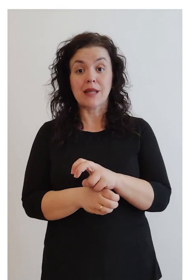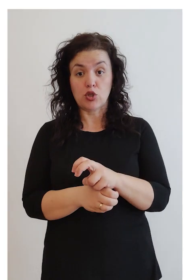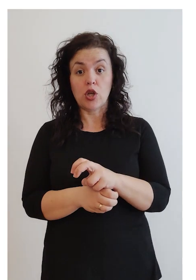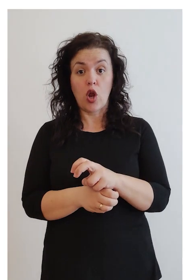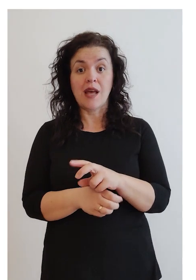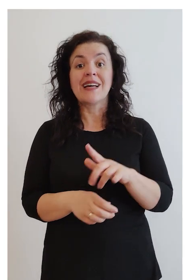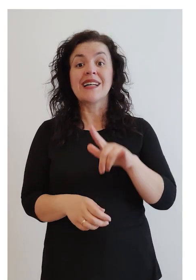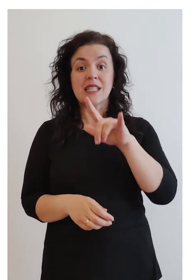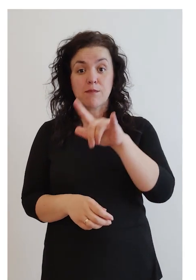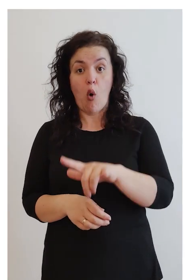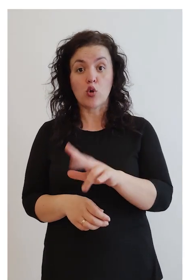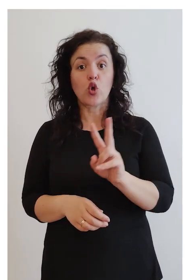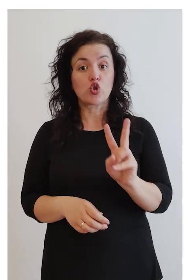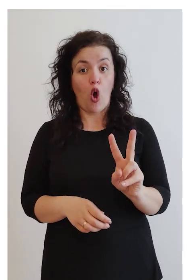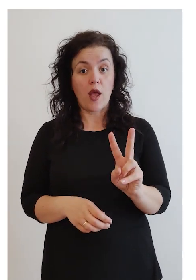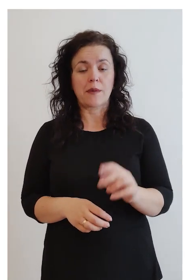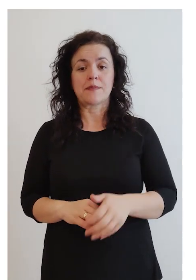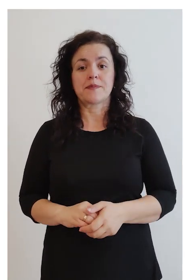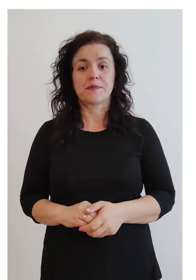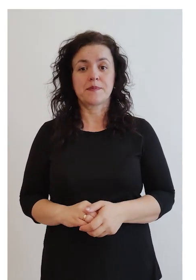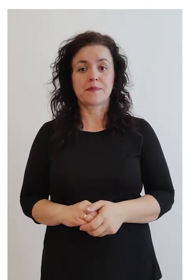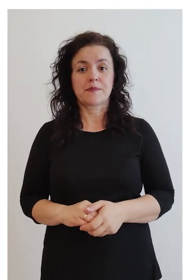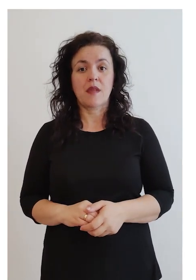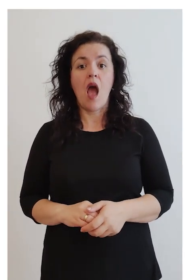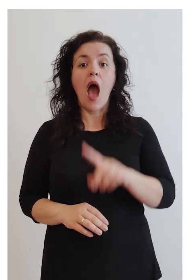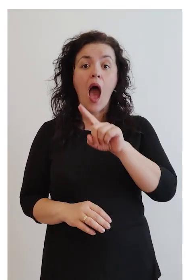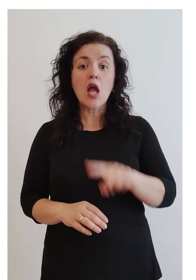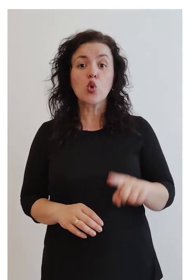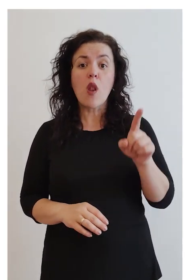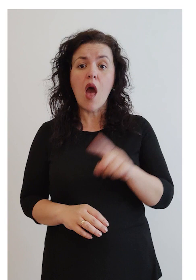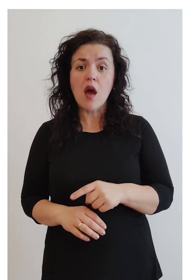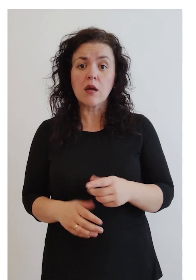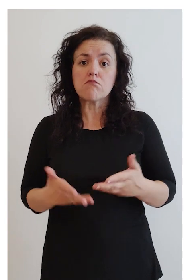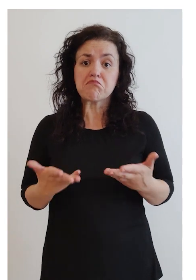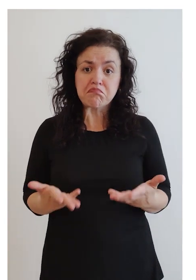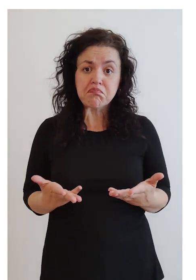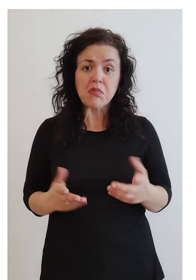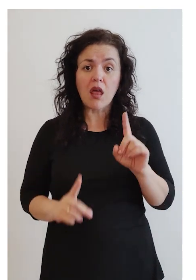Dacă un zbor este anulat, pasagerii au dreptul la alegere la următoarele.